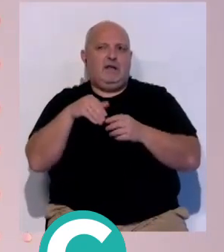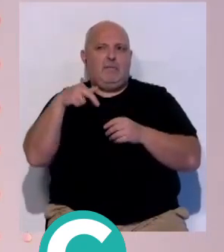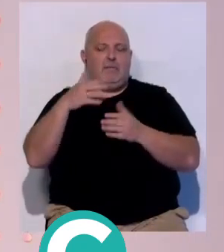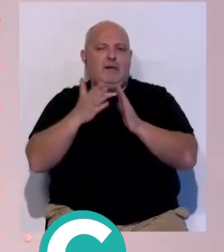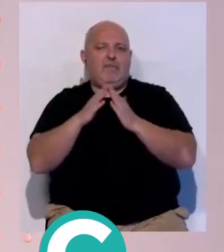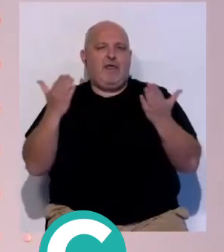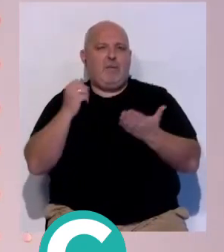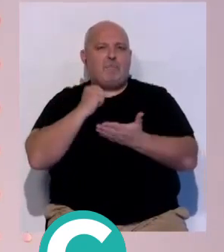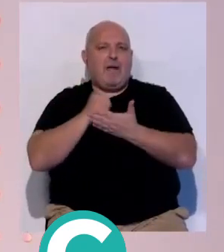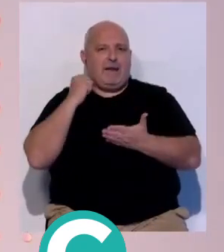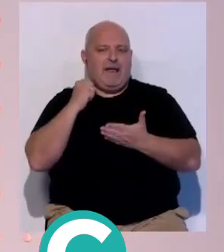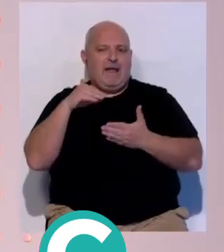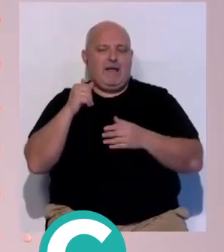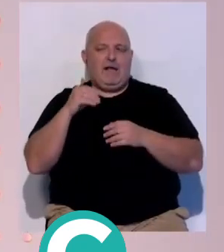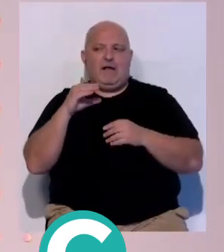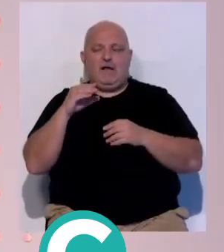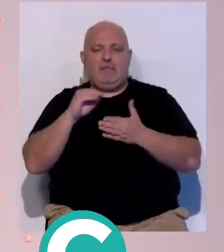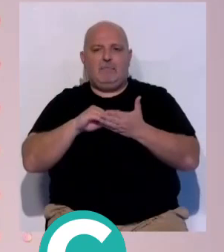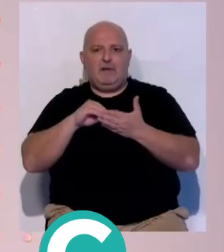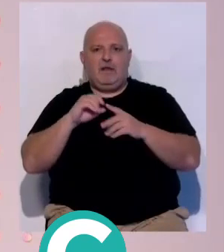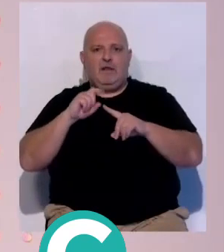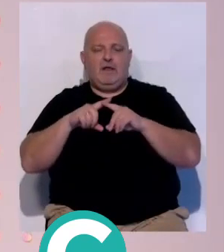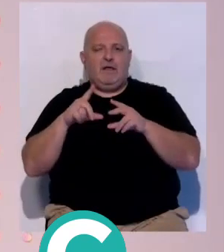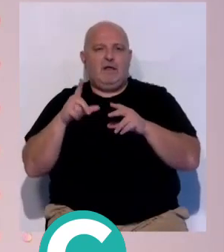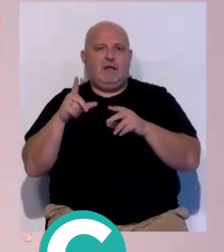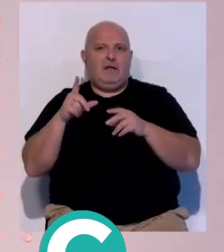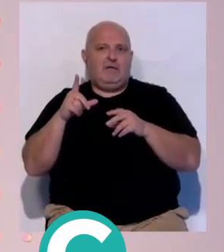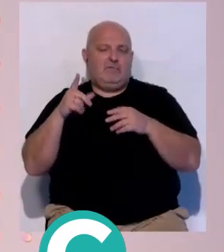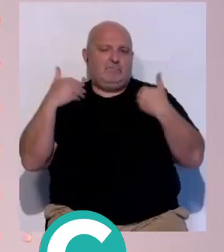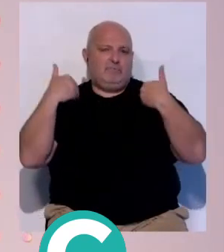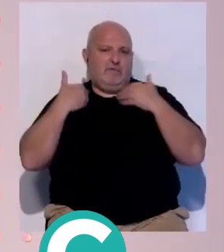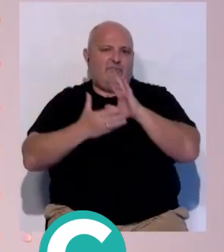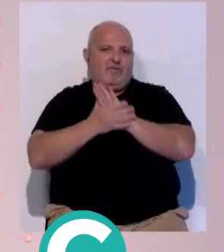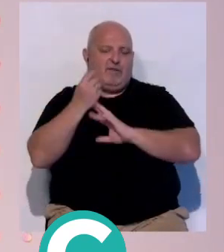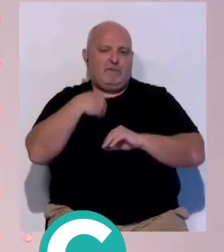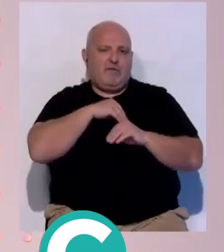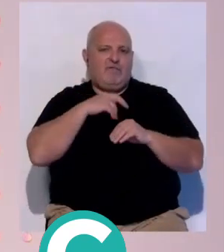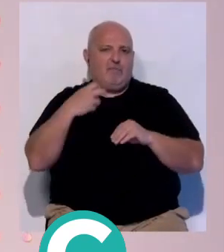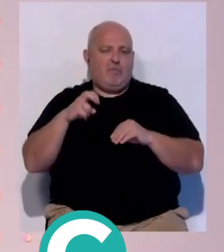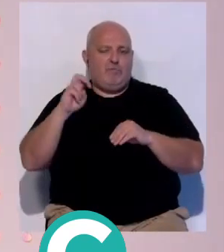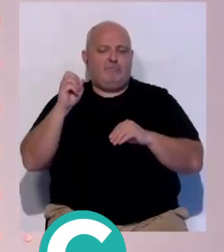Benítez ilde Cortés periodista y es social media manager de la federación española de fútbol y Axel